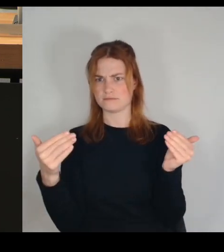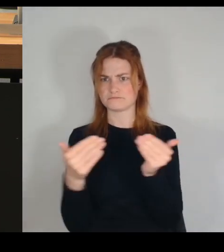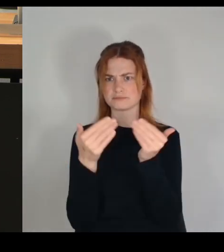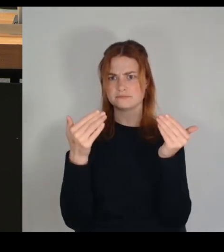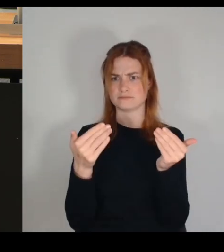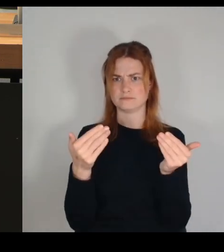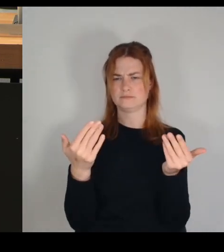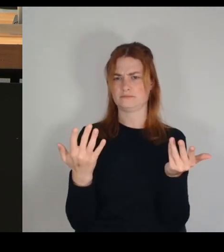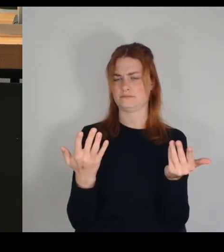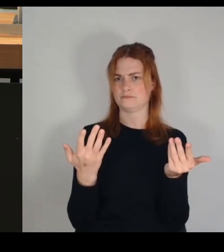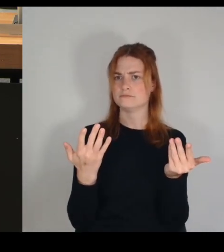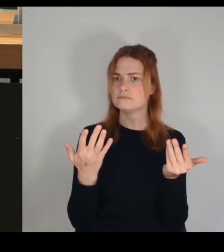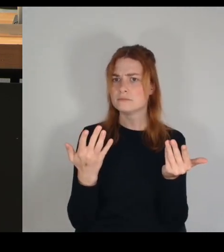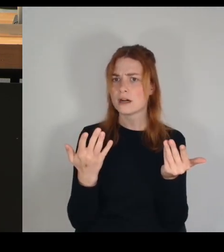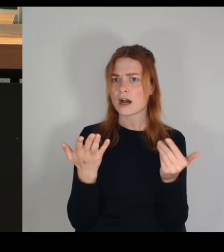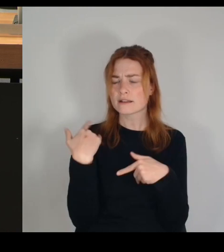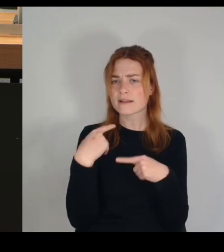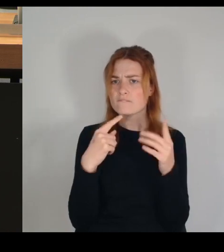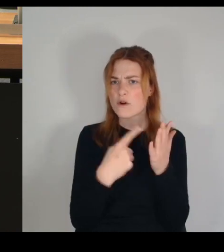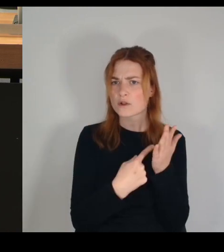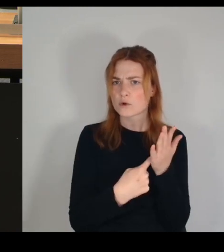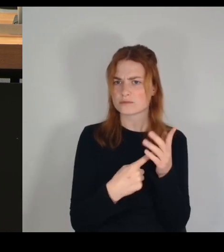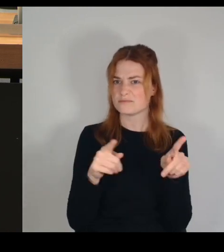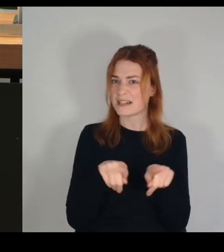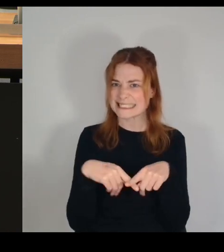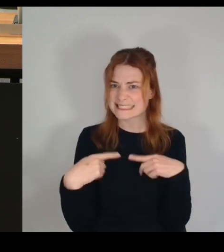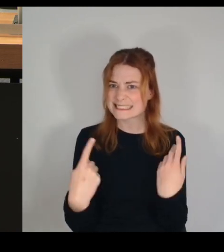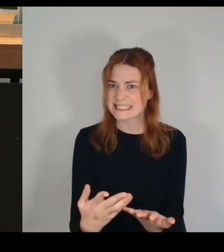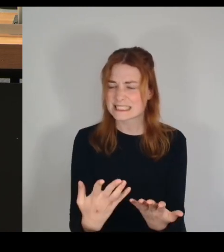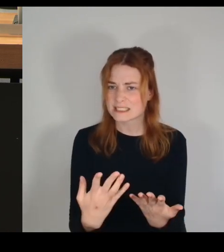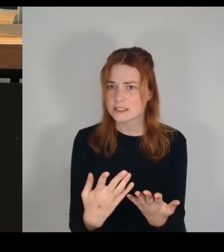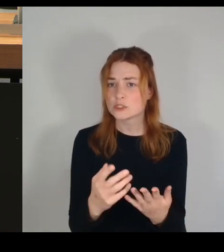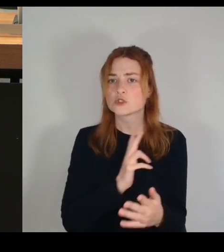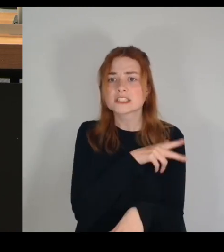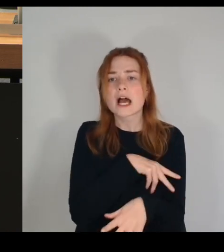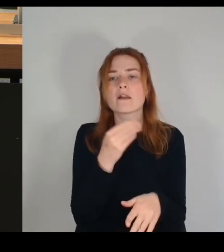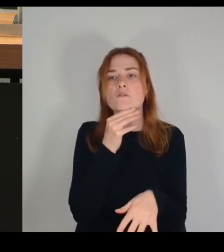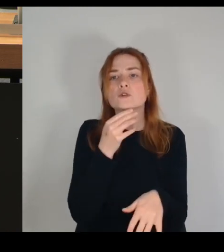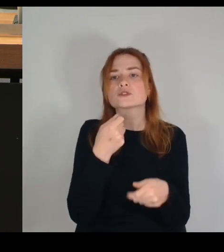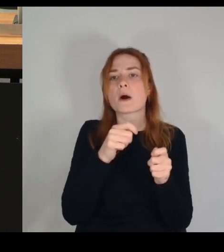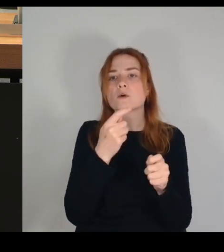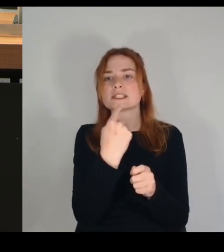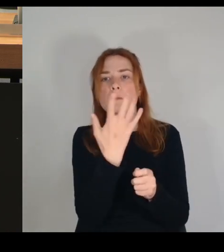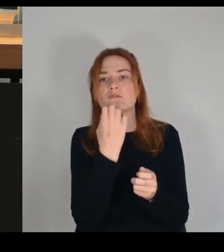sozialen Wohnungsbau abschaffen, am besten privatisieren ieren und alle sollen nur noch in Eigentumswohnungen wohnen.